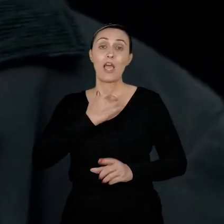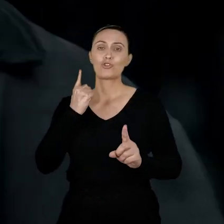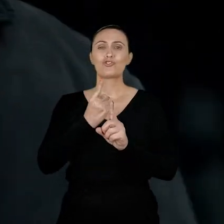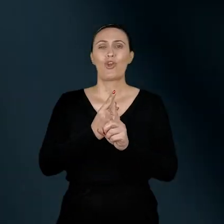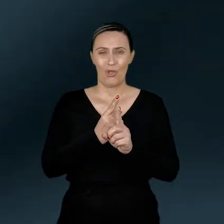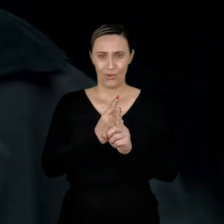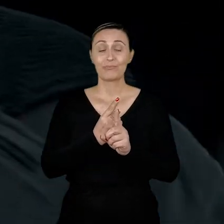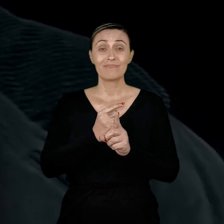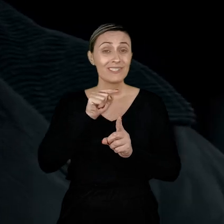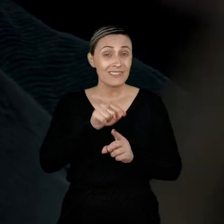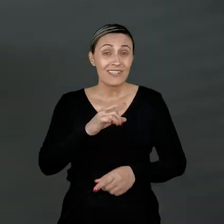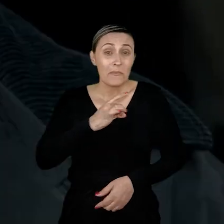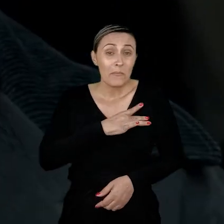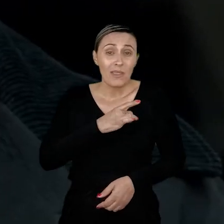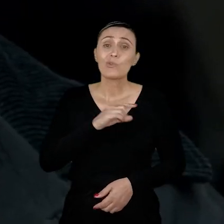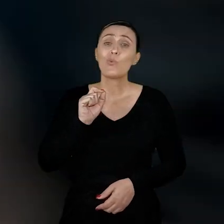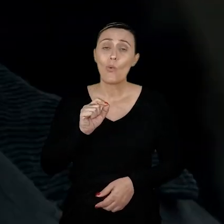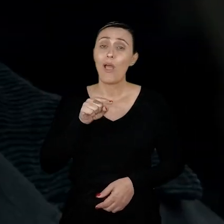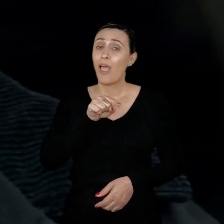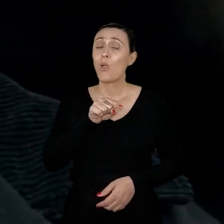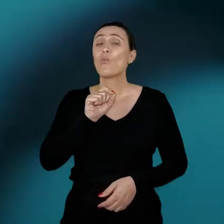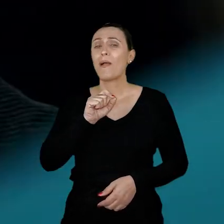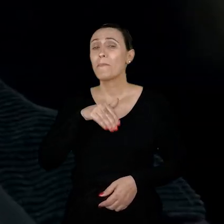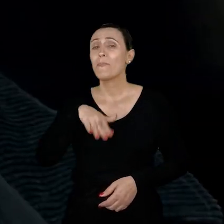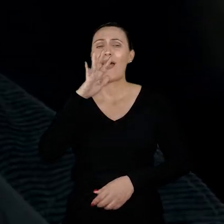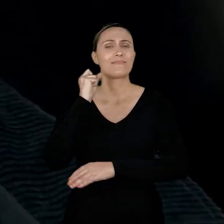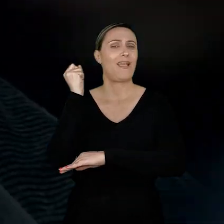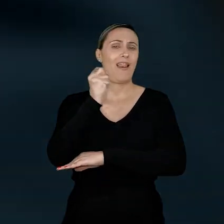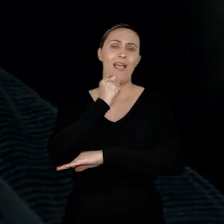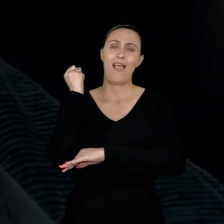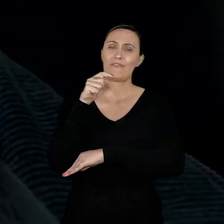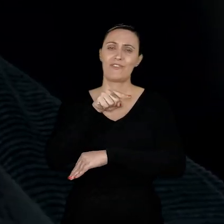Esse medo é um sintoma de uma doença muito mais grave e muito mais cruel que a AIDS.